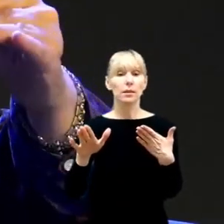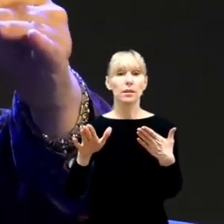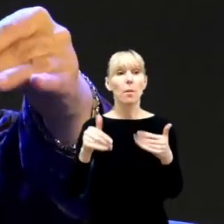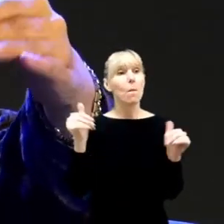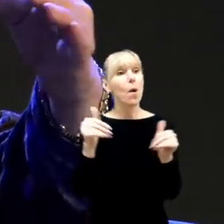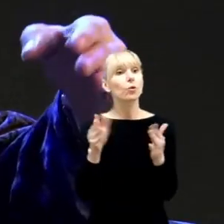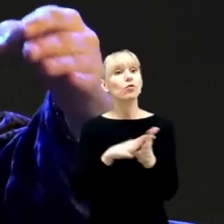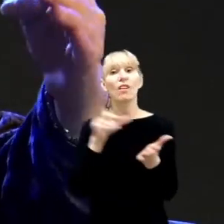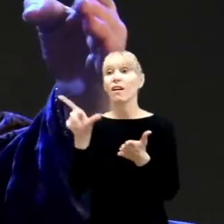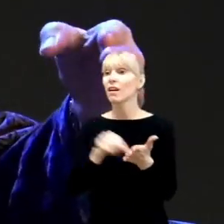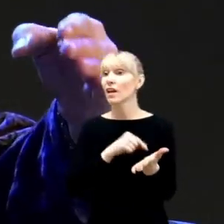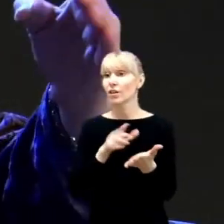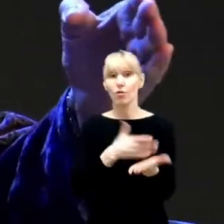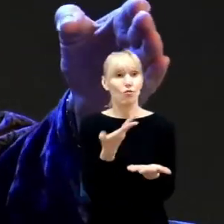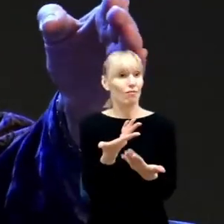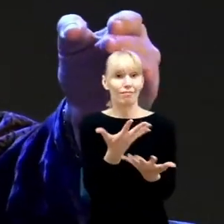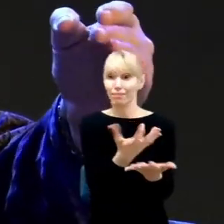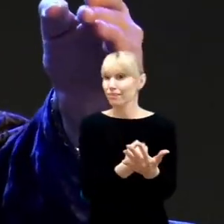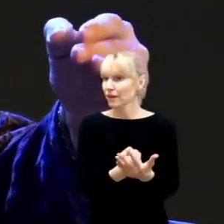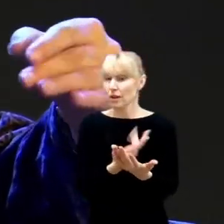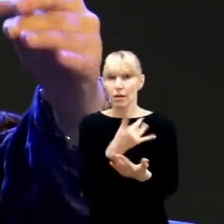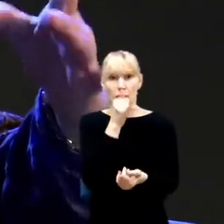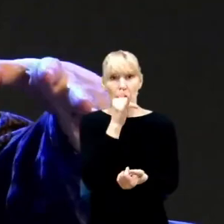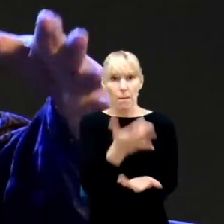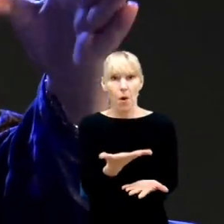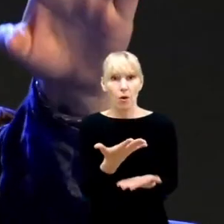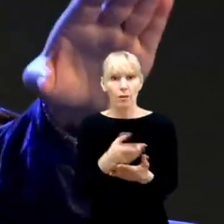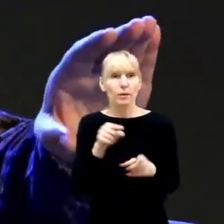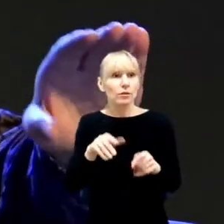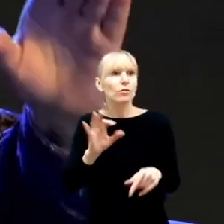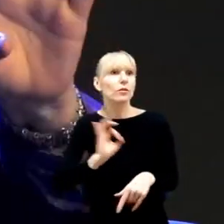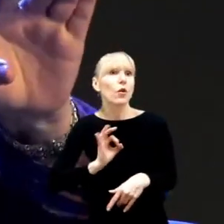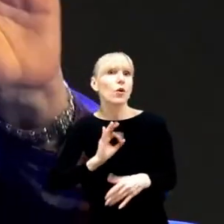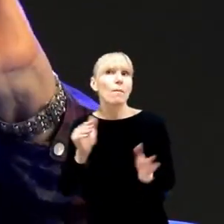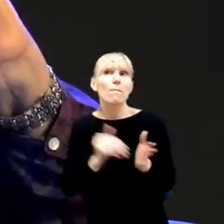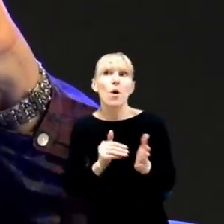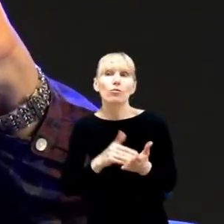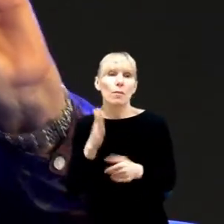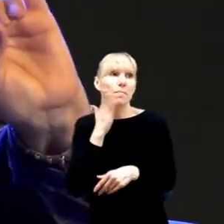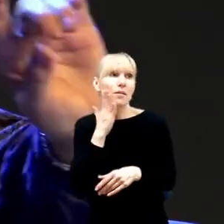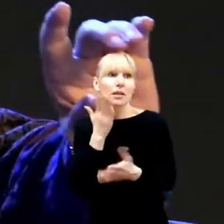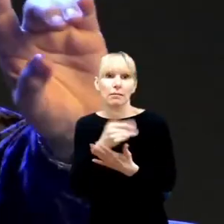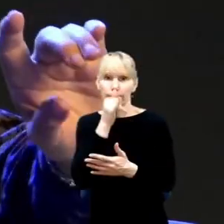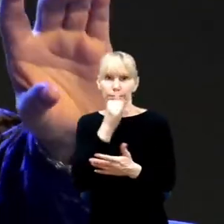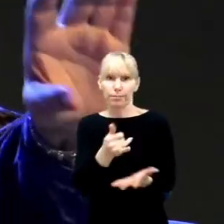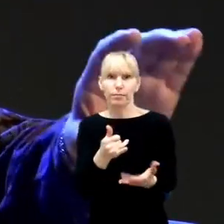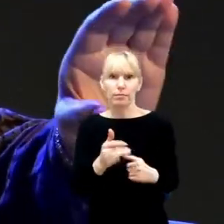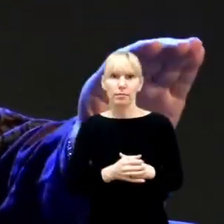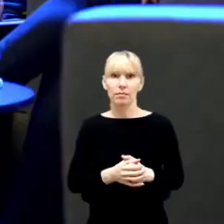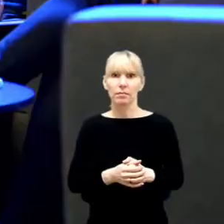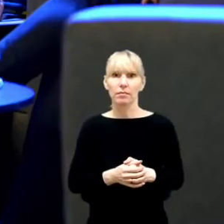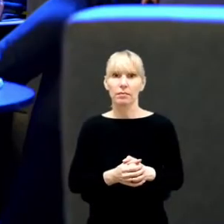miały możliwości zaspokojenia swoich potrzeb mieszkaniowych i przez zatrzymanie w tej miejscowości,